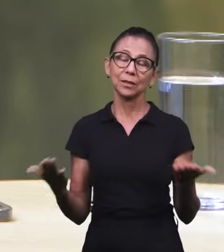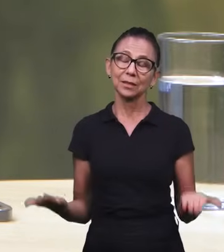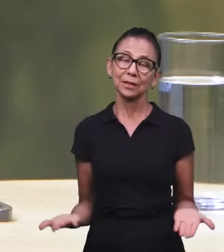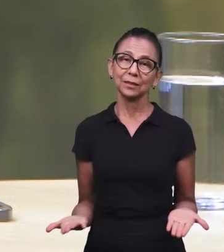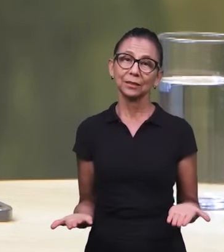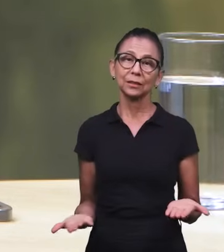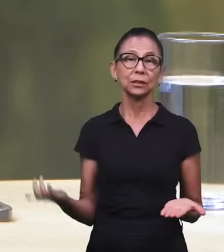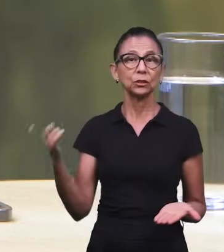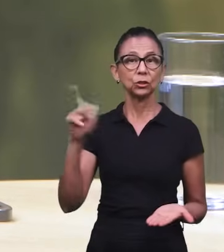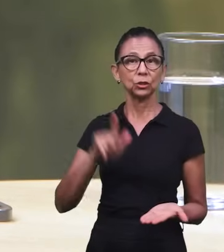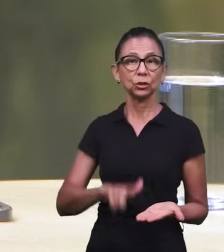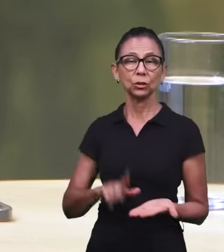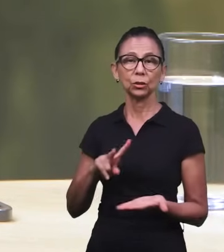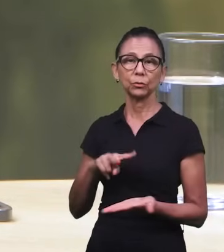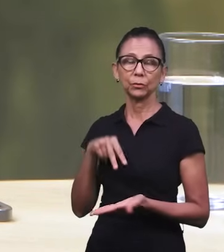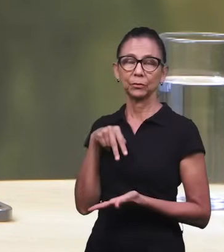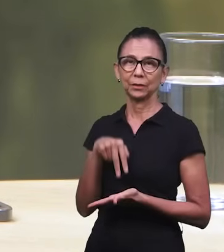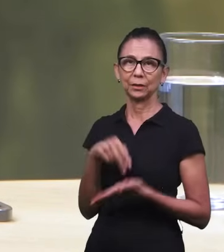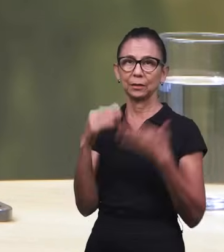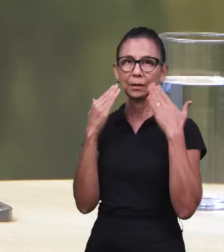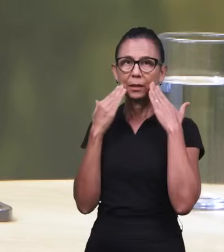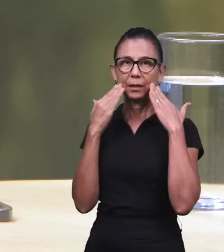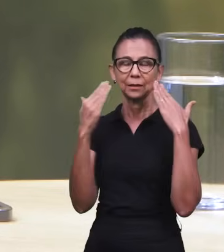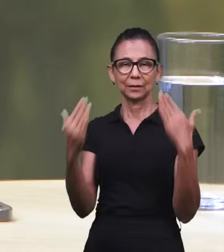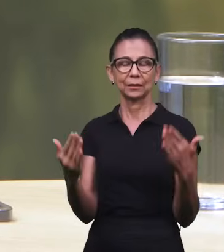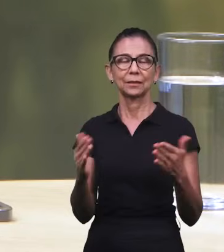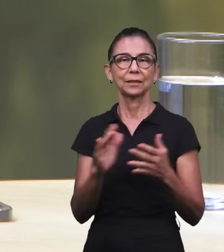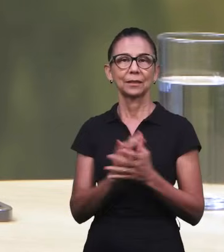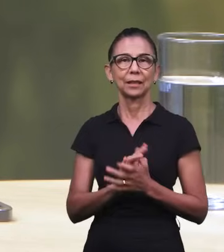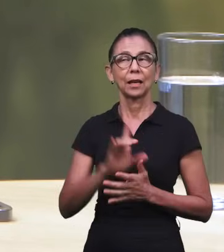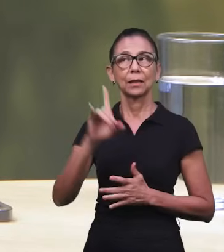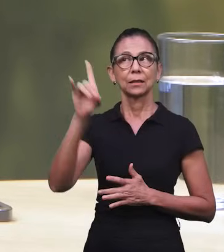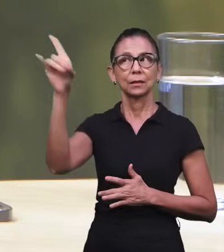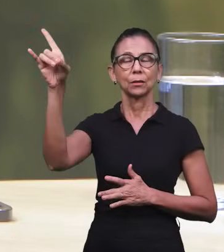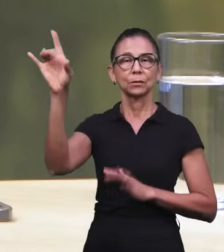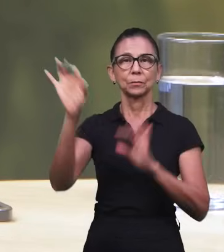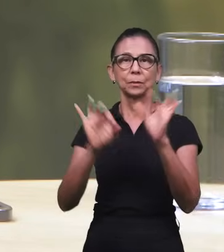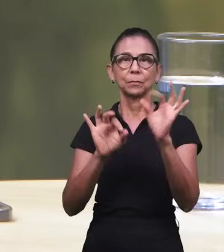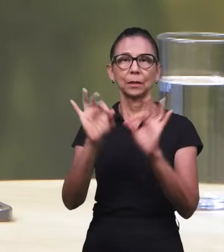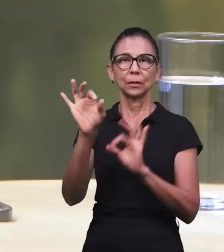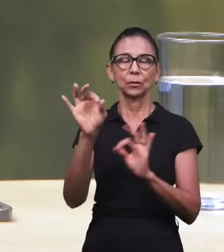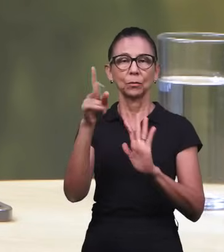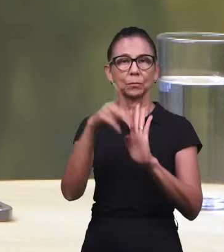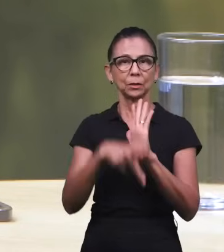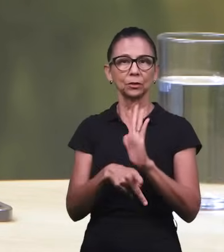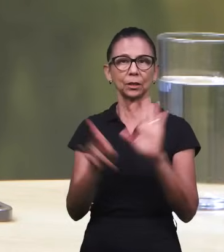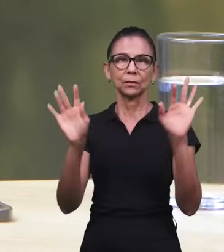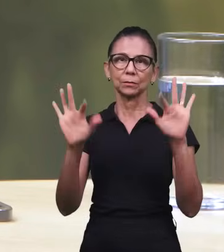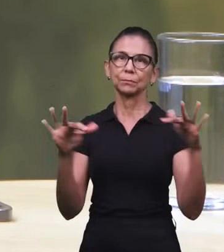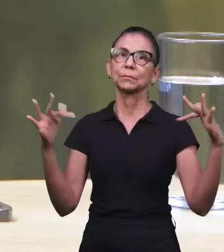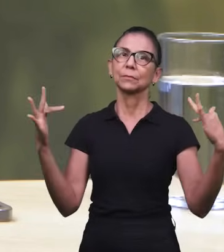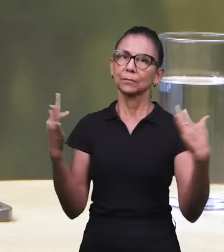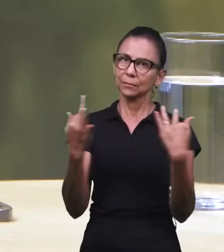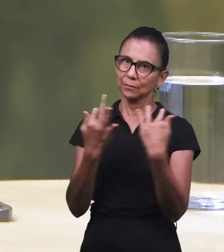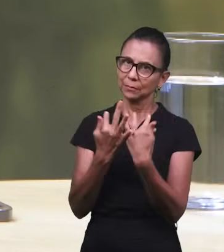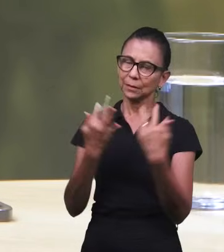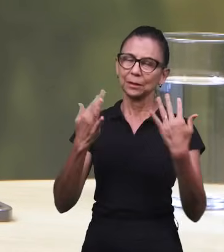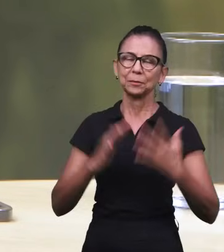para apresentar o programa Família um projeto de Deus e desta vez nós estaremos dando continuidade